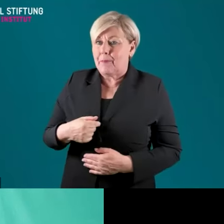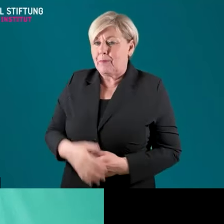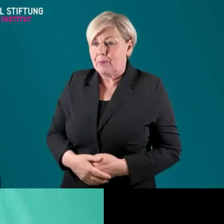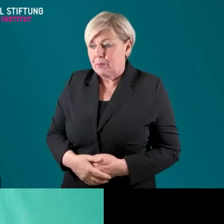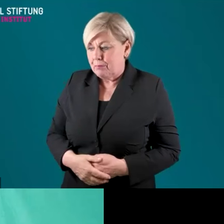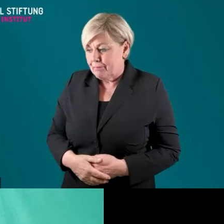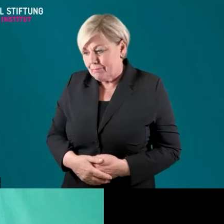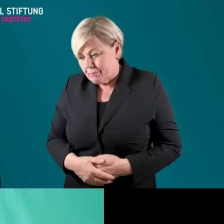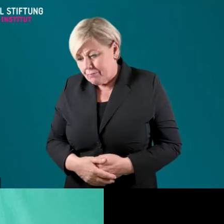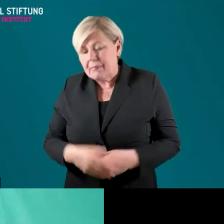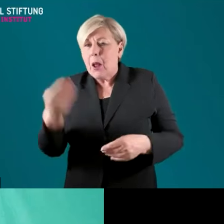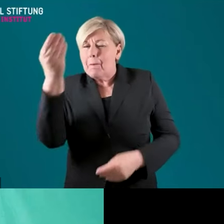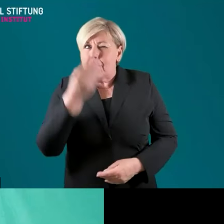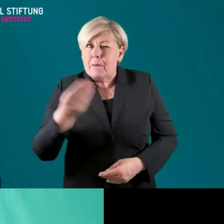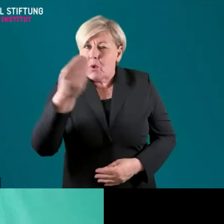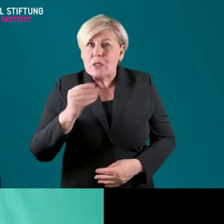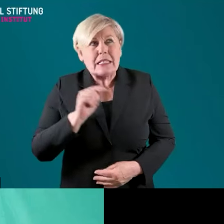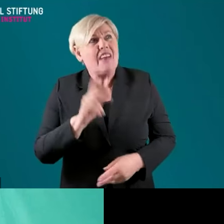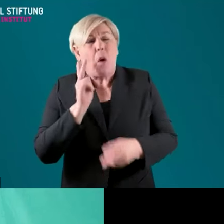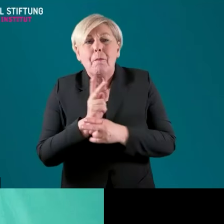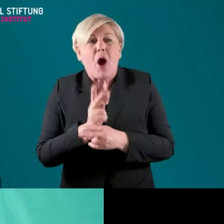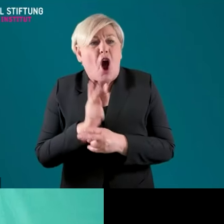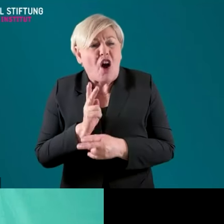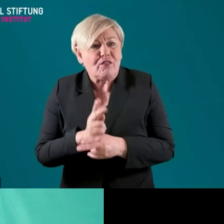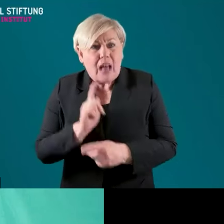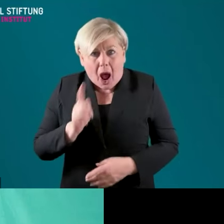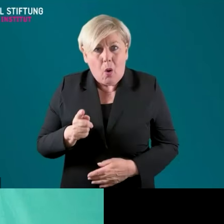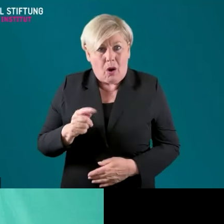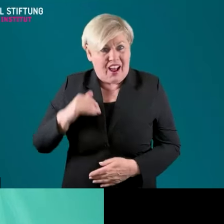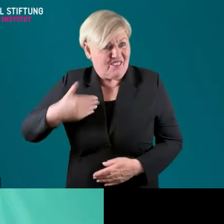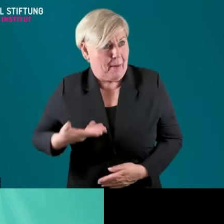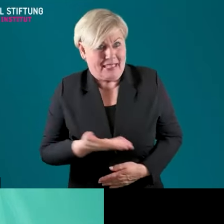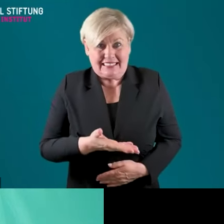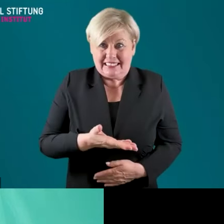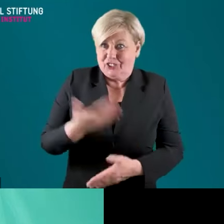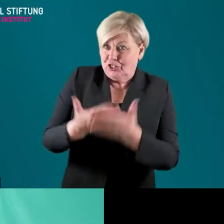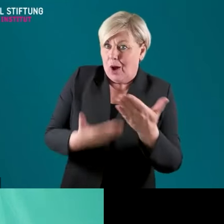Muster, weil sie ja oft selber auch feministisch argumentieren und dann nicht